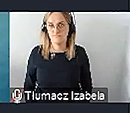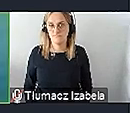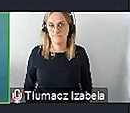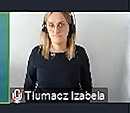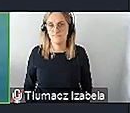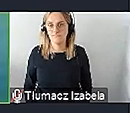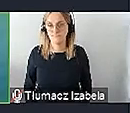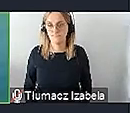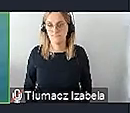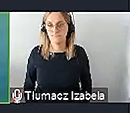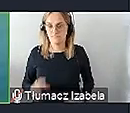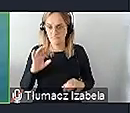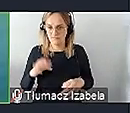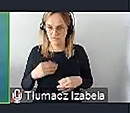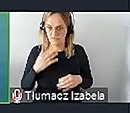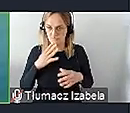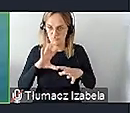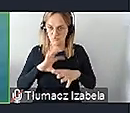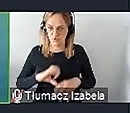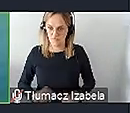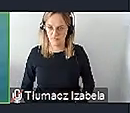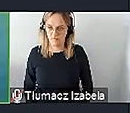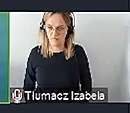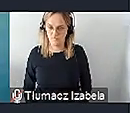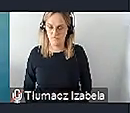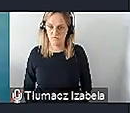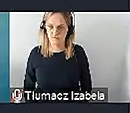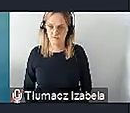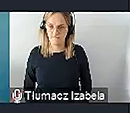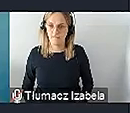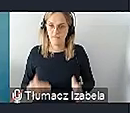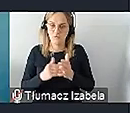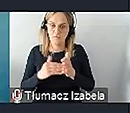Pani Renata też pisze o cierpliwości. Może potrzeba czasu.